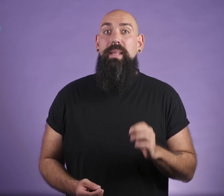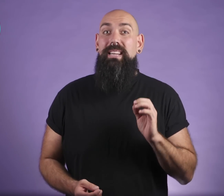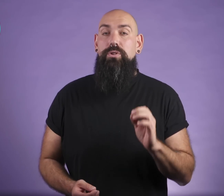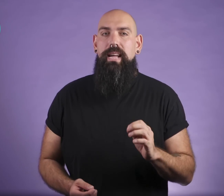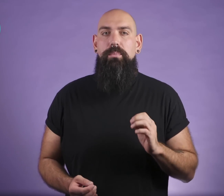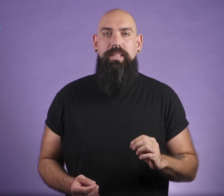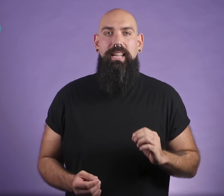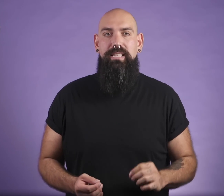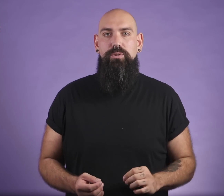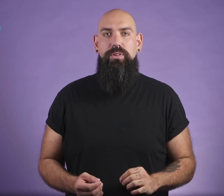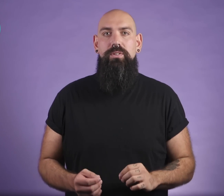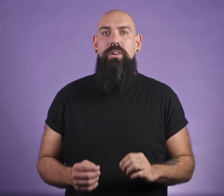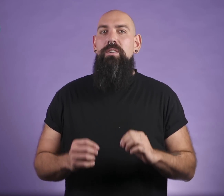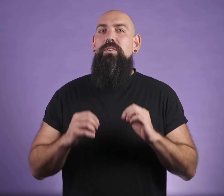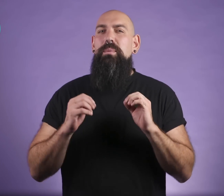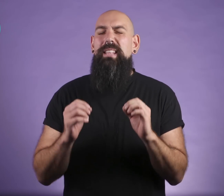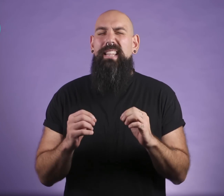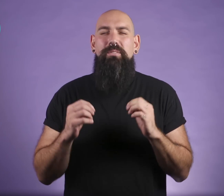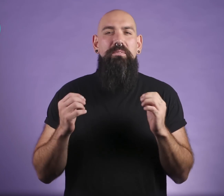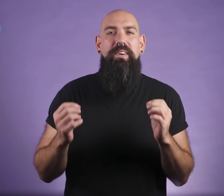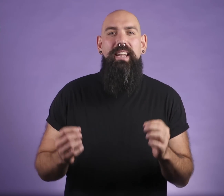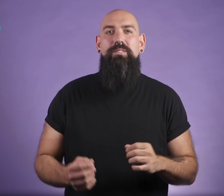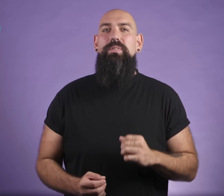Per la Giornata Mondiale del Sordo vogliamo darti un’infarinatura